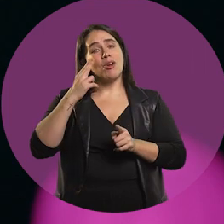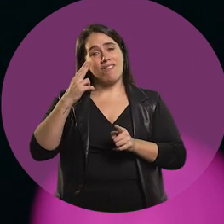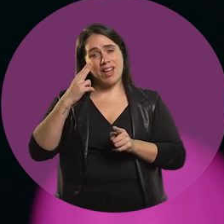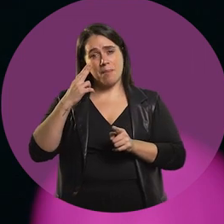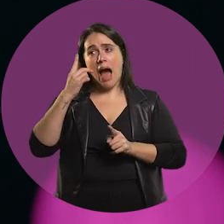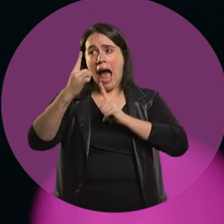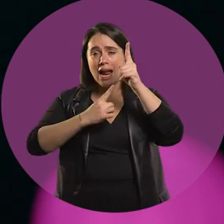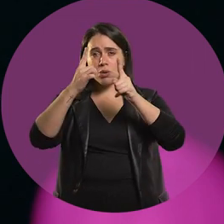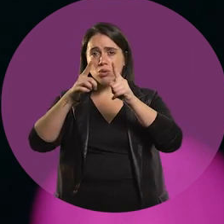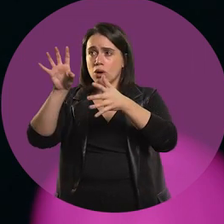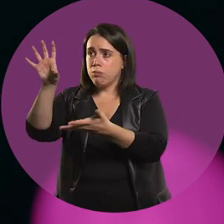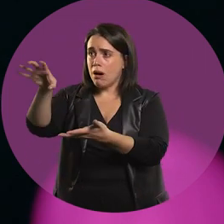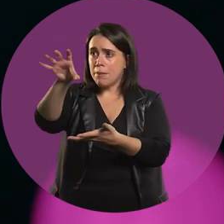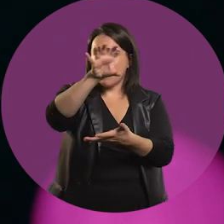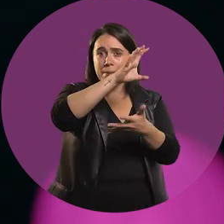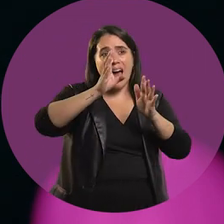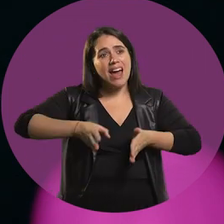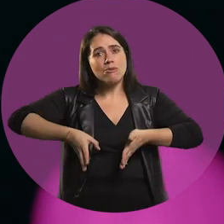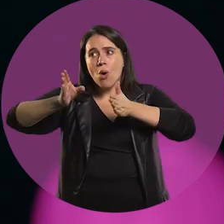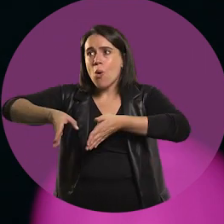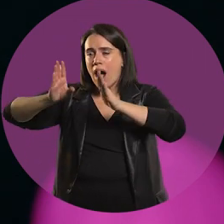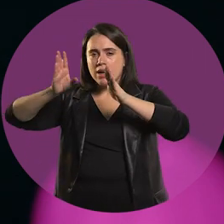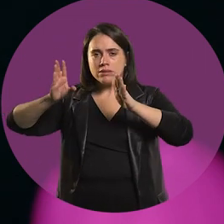Los edificios no son físicamente accesibles.